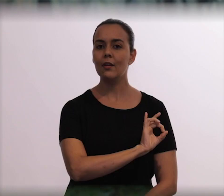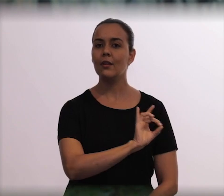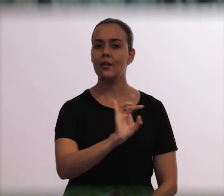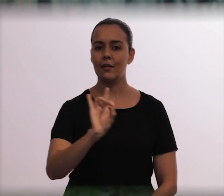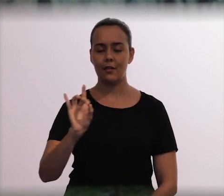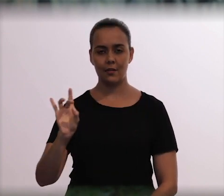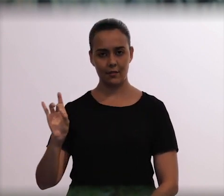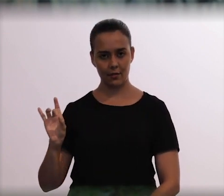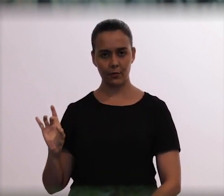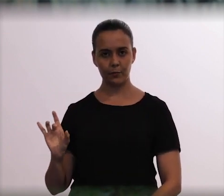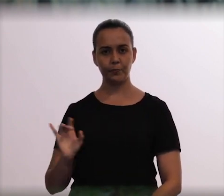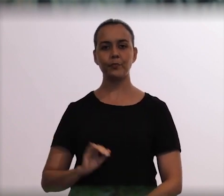Quando eu falei…